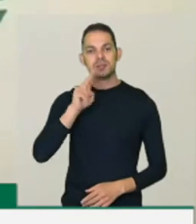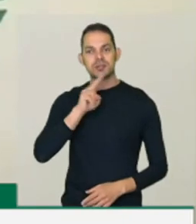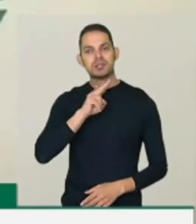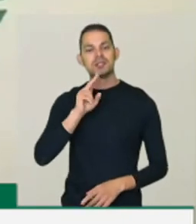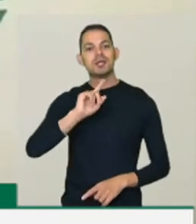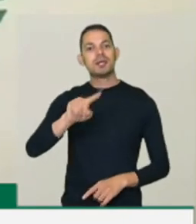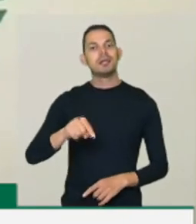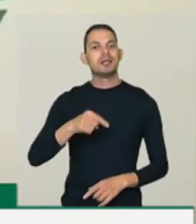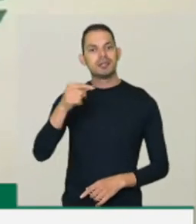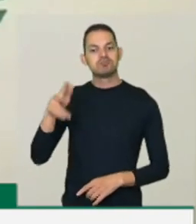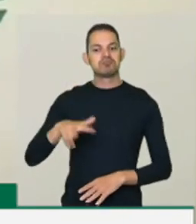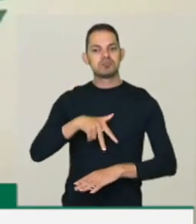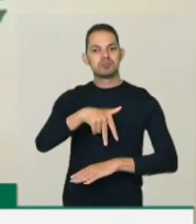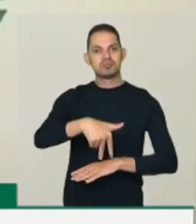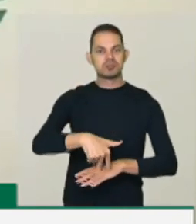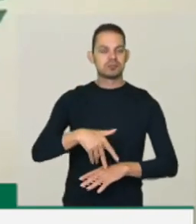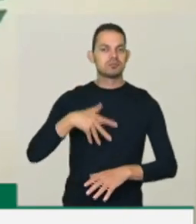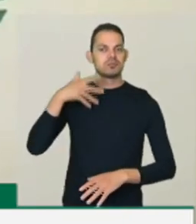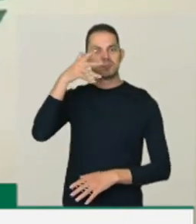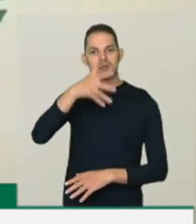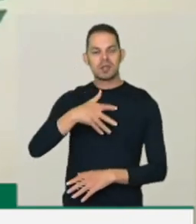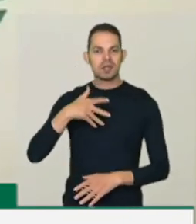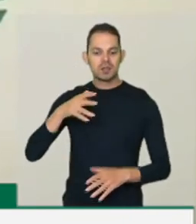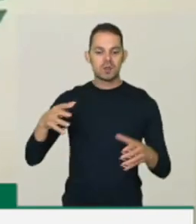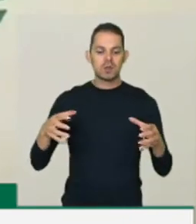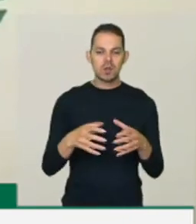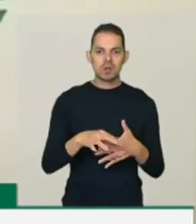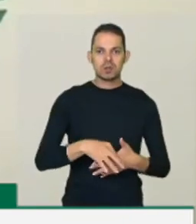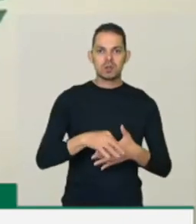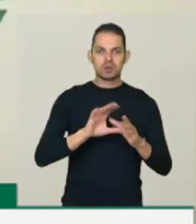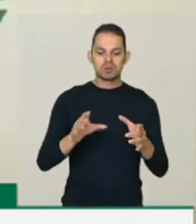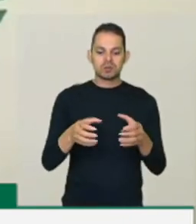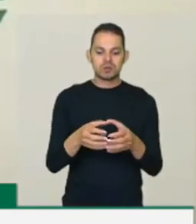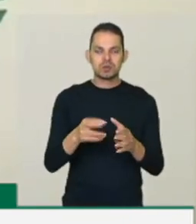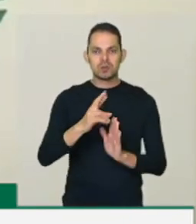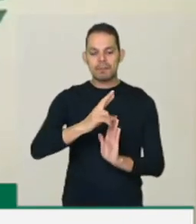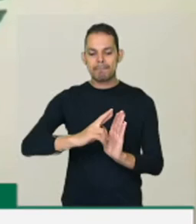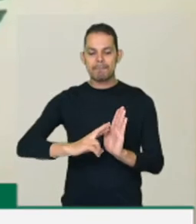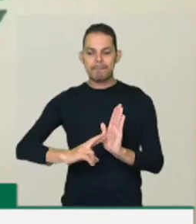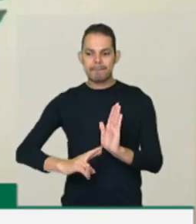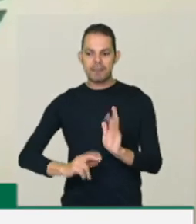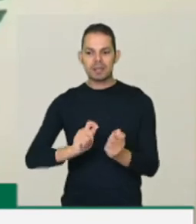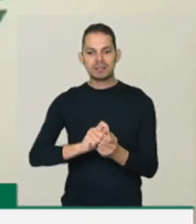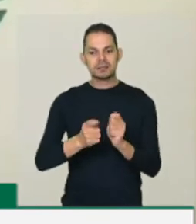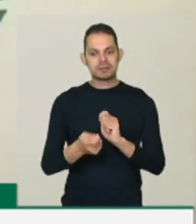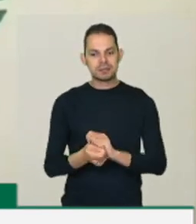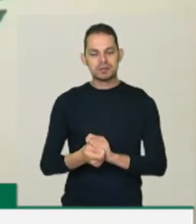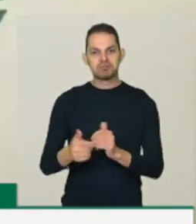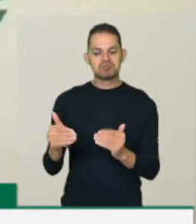COM OS DEMAIS LÍDERES AÍ UMA REDAÇÃO QUE SEJA ADEQUADA E DE CONSENSO. OBRIGADO, SENHOR PRESIDENTE.